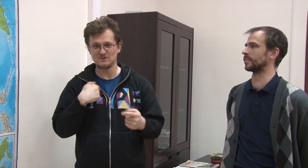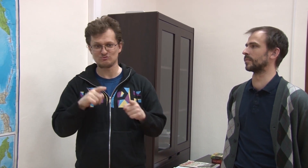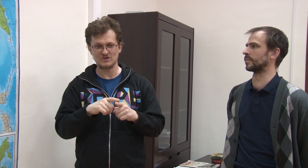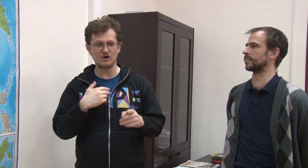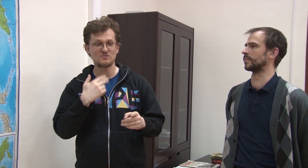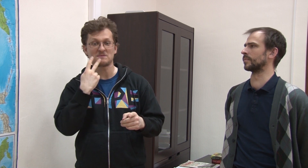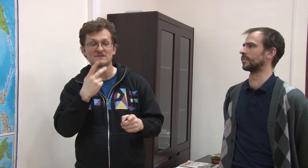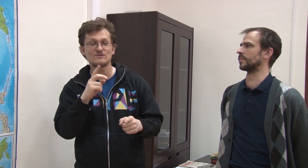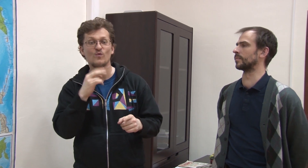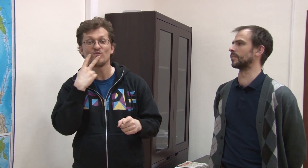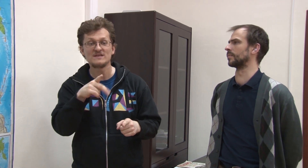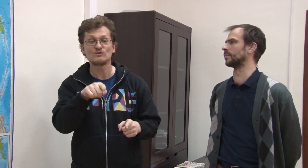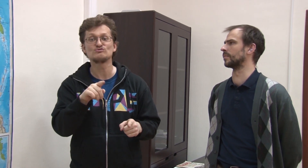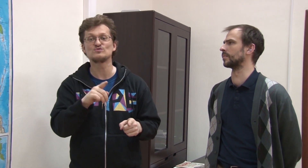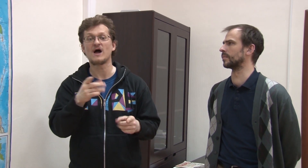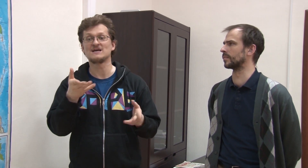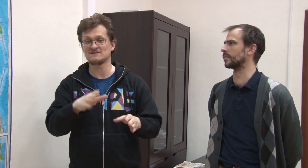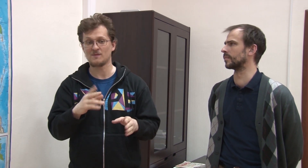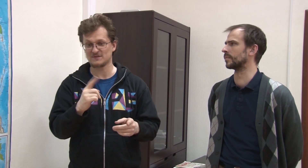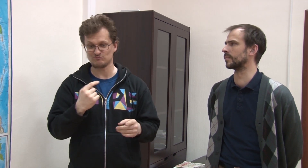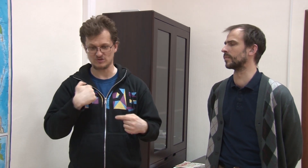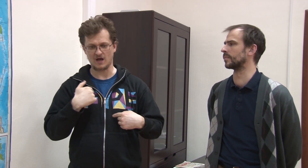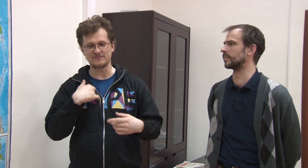И мне тоже хочется это увидеть, увидеть то, что осталось от прошлого.